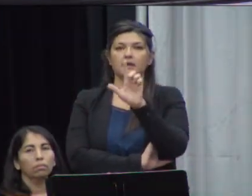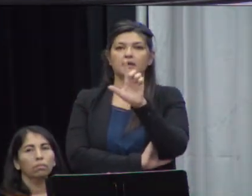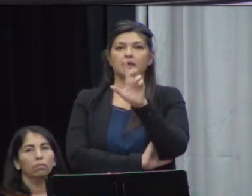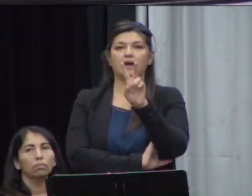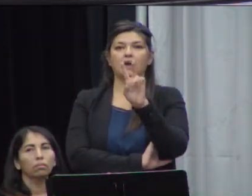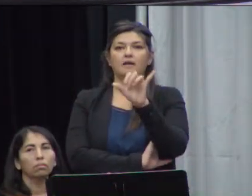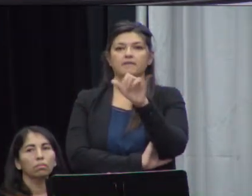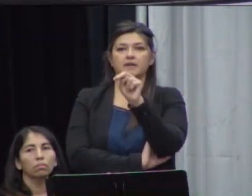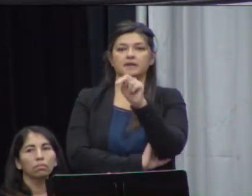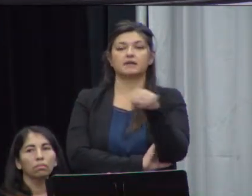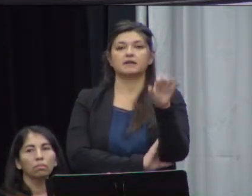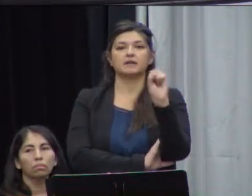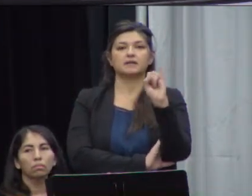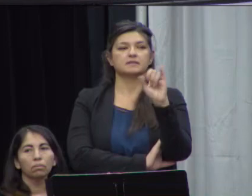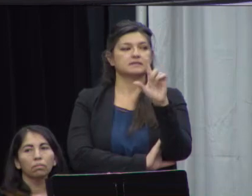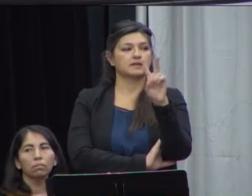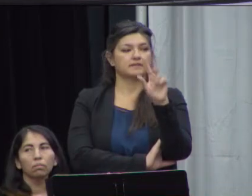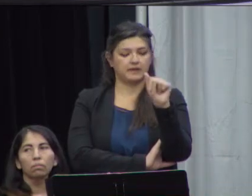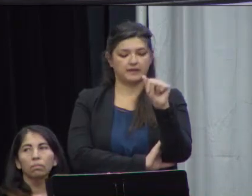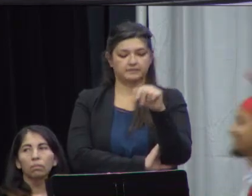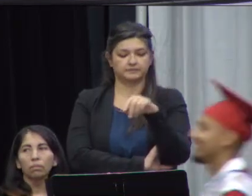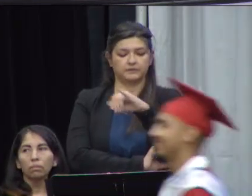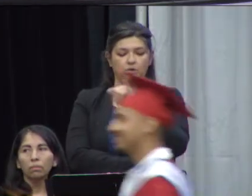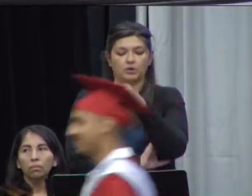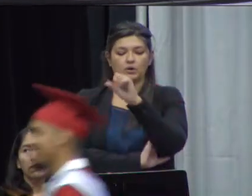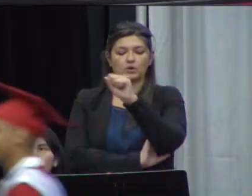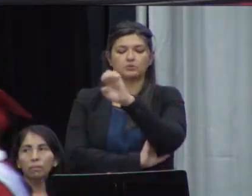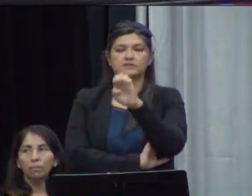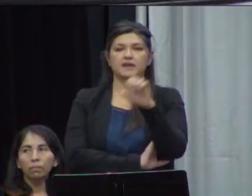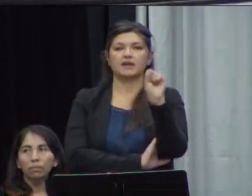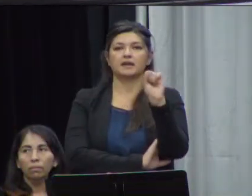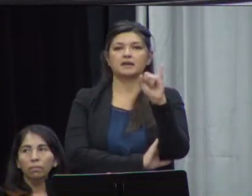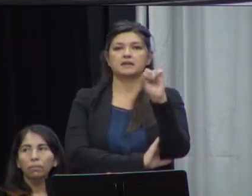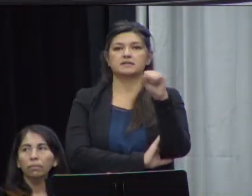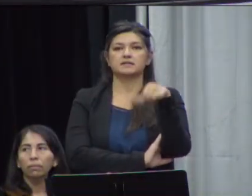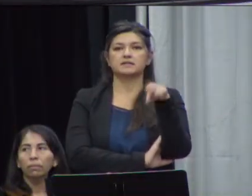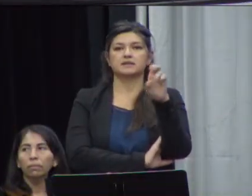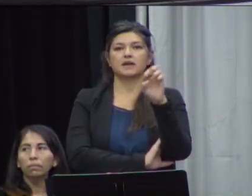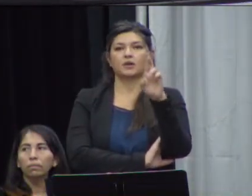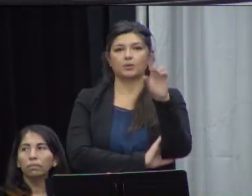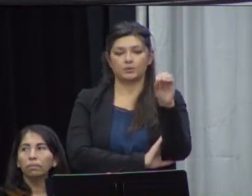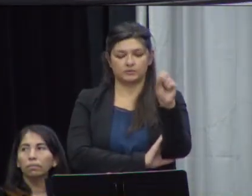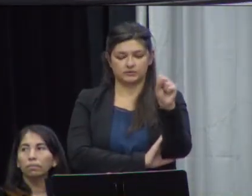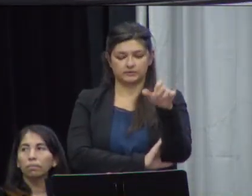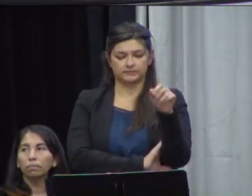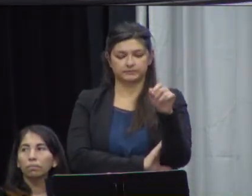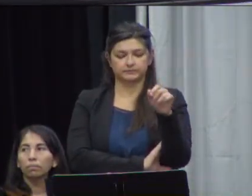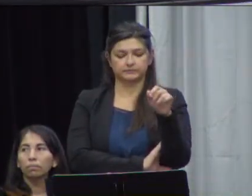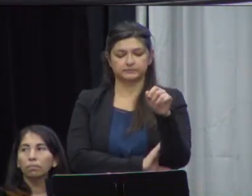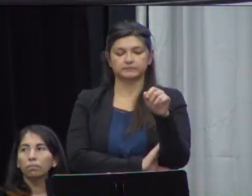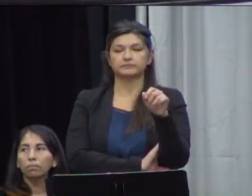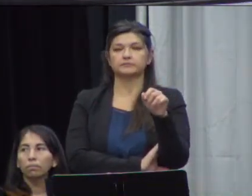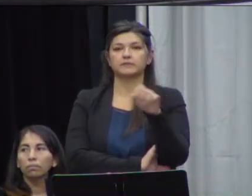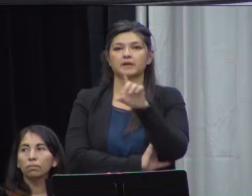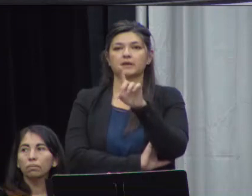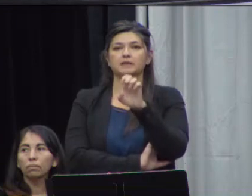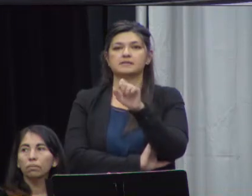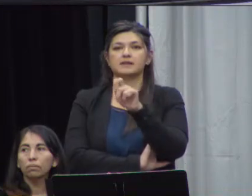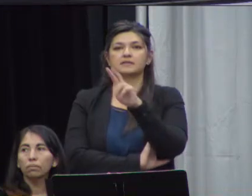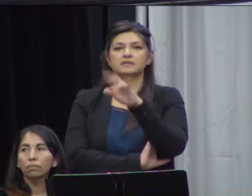(audience applauds) Jose Secueros. (audience applauds) Destiny Sicneros.